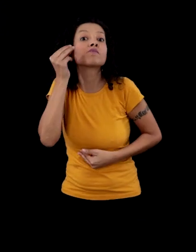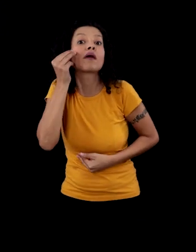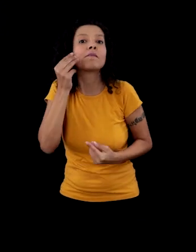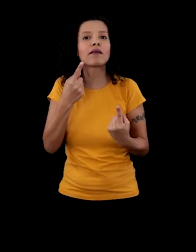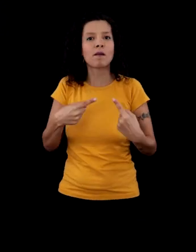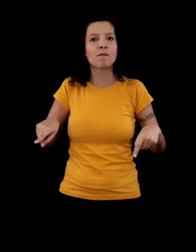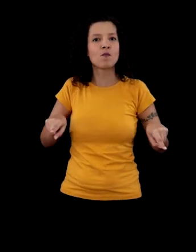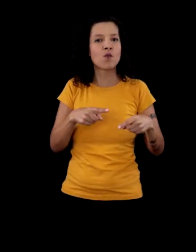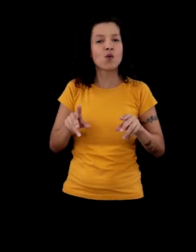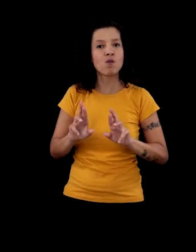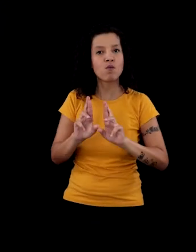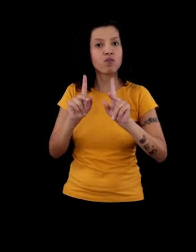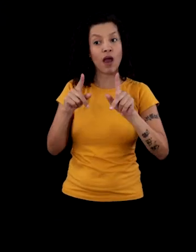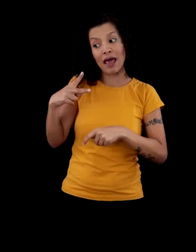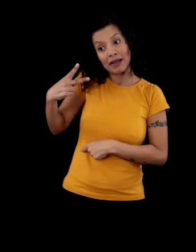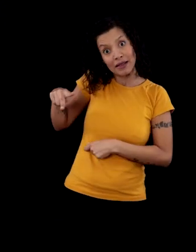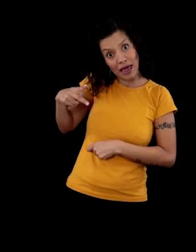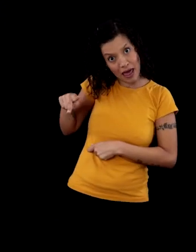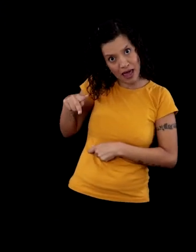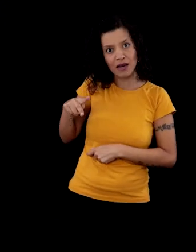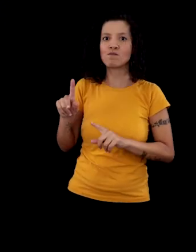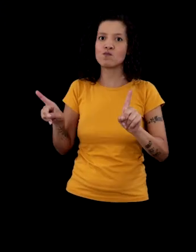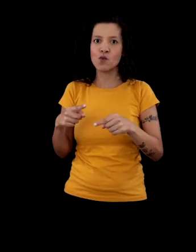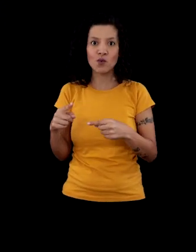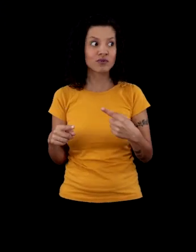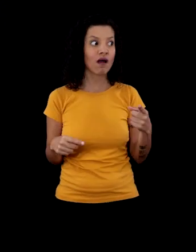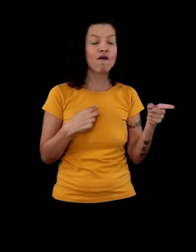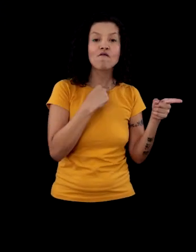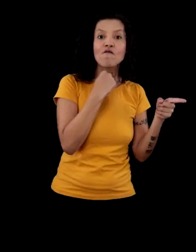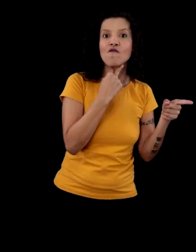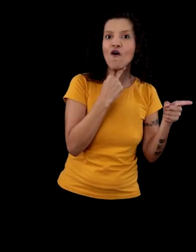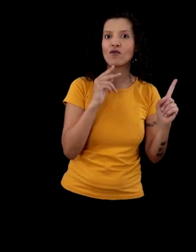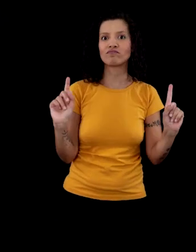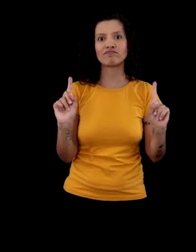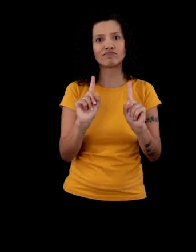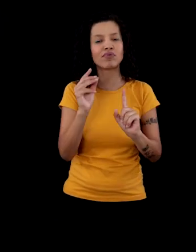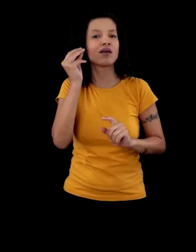A partir dali, a gente começou a fazer experimentações com as músicas deles.